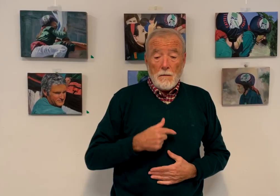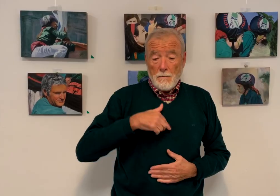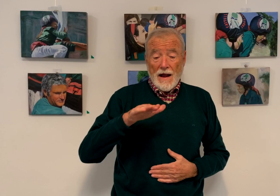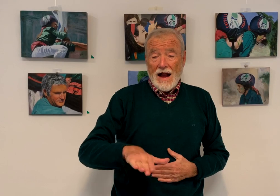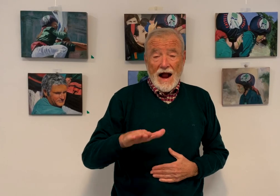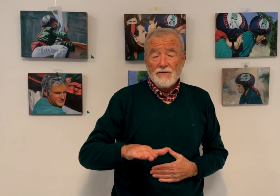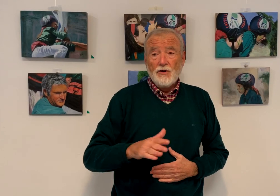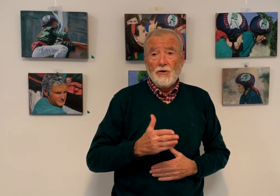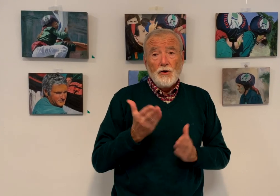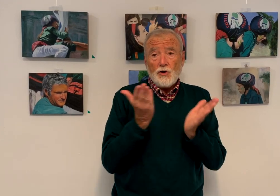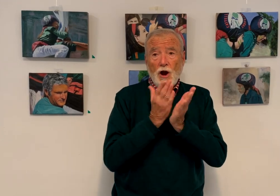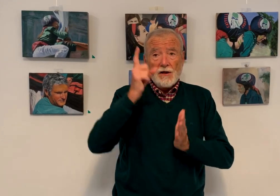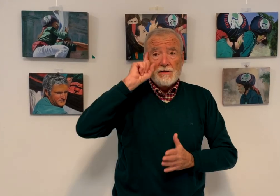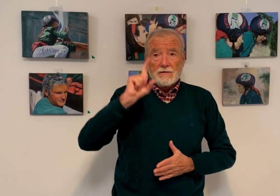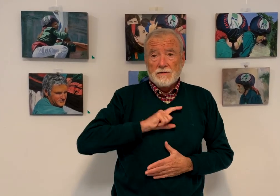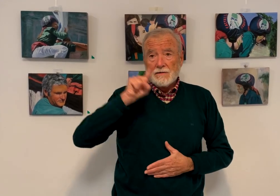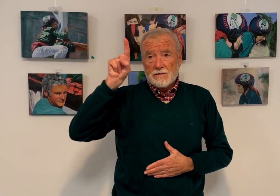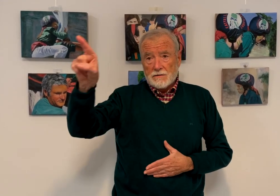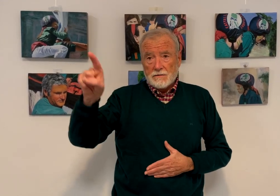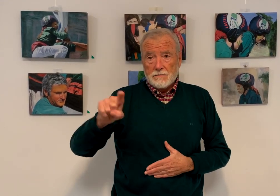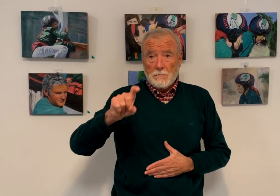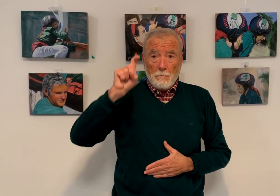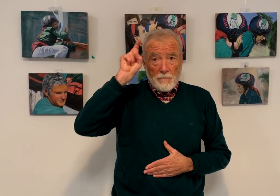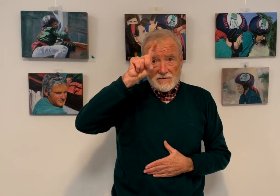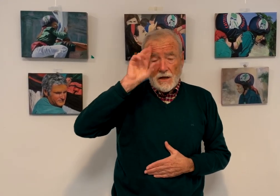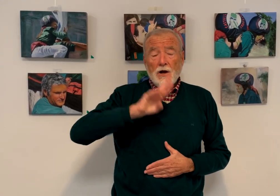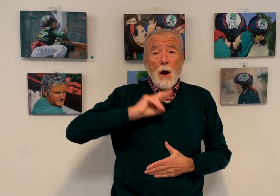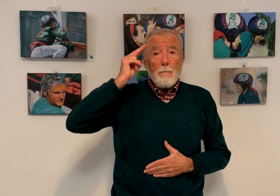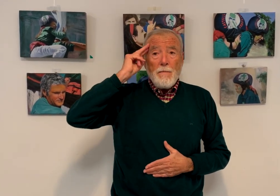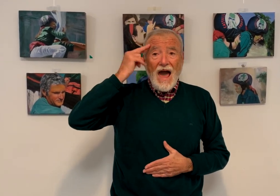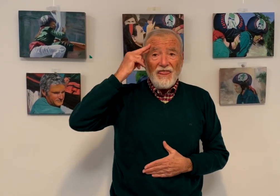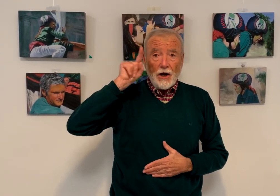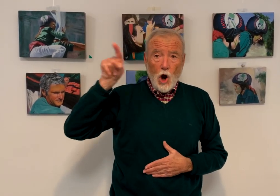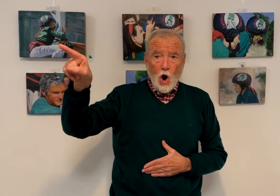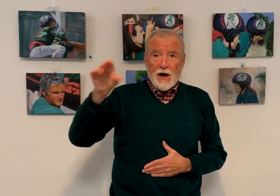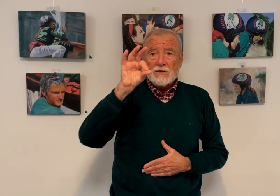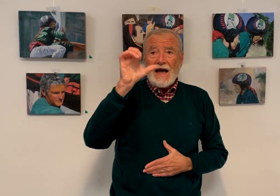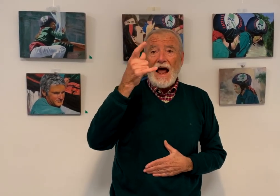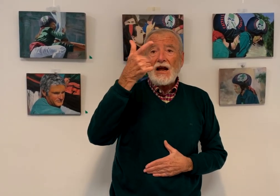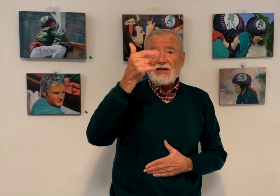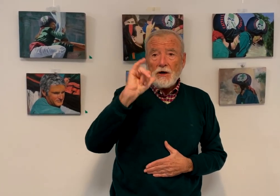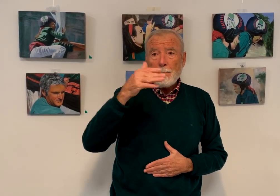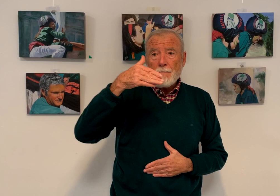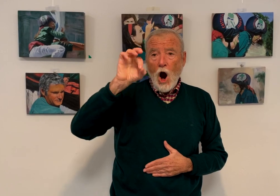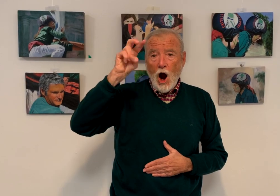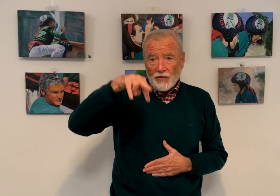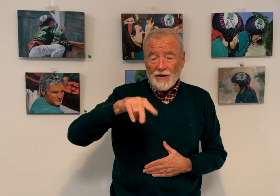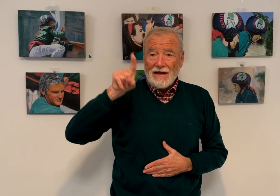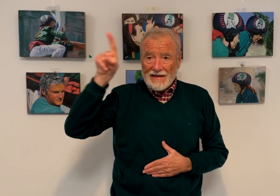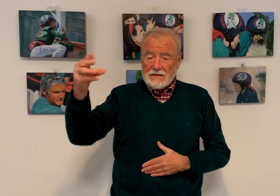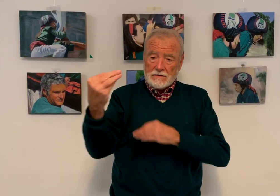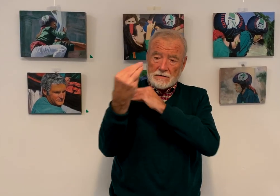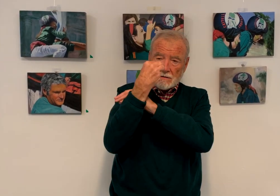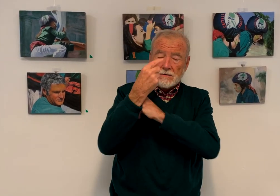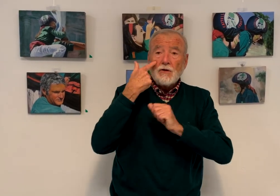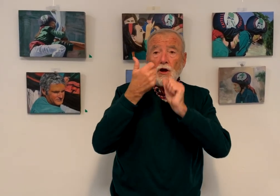Cuando era pequeño iba en colegio de la Purísima y mi profesor era Pedro Segimón, él me enseñaba